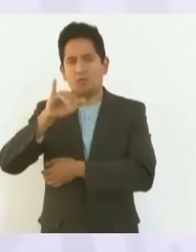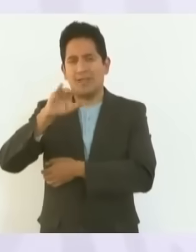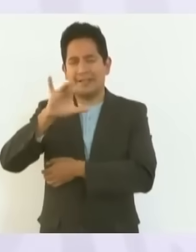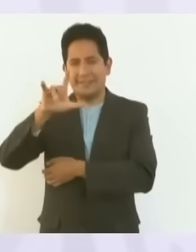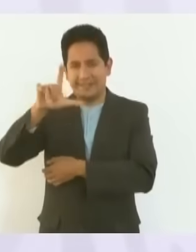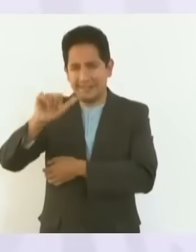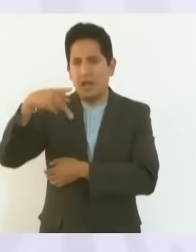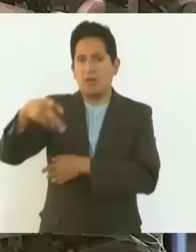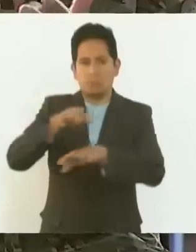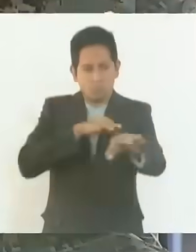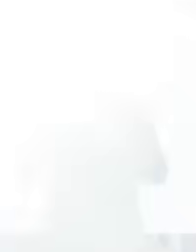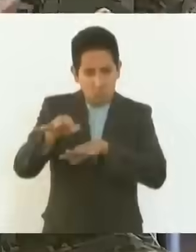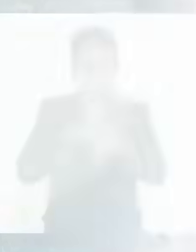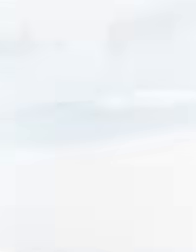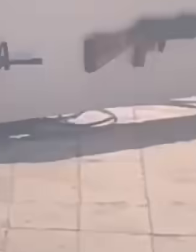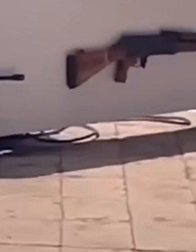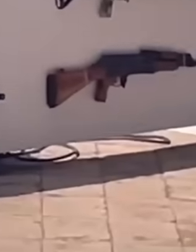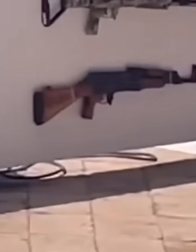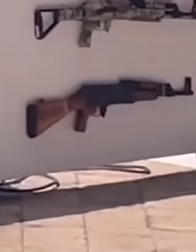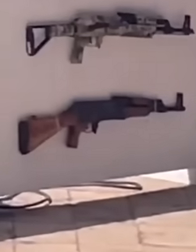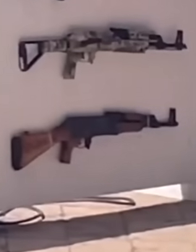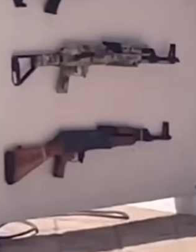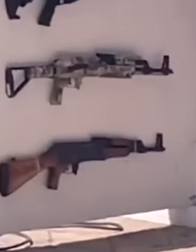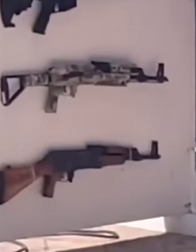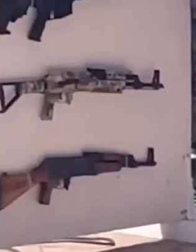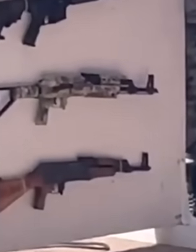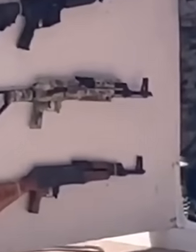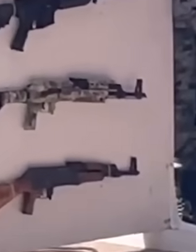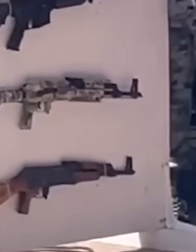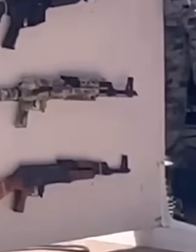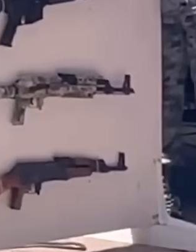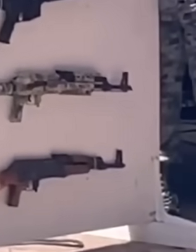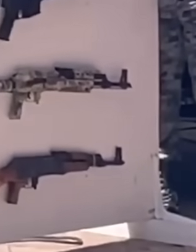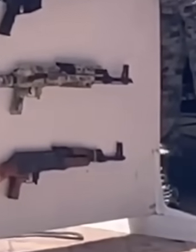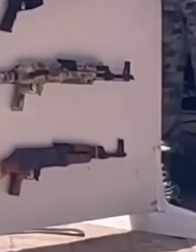Y es así como el pueblo de México entrega sus armas de manera voluntaria a cambio de dinero